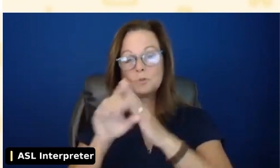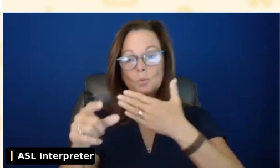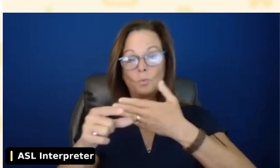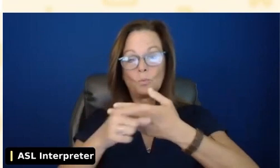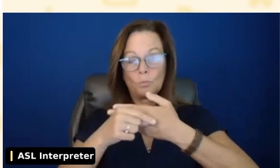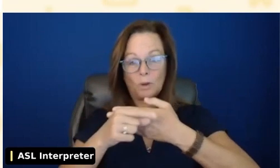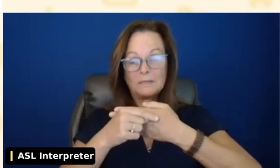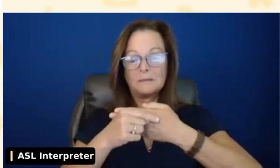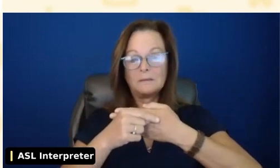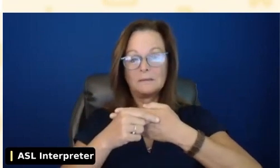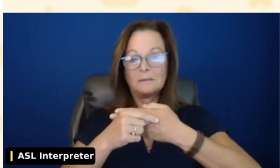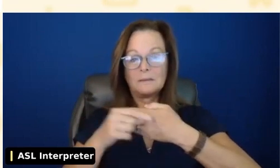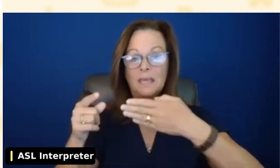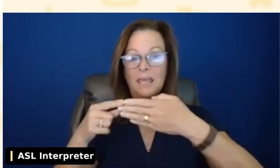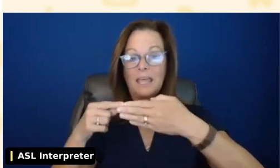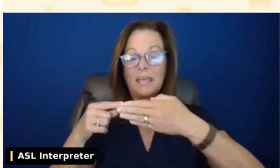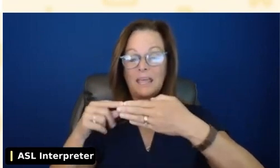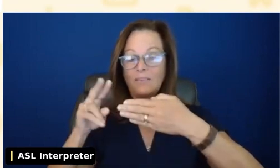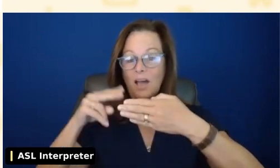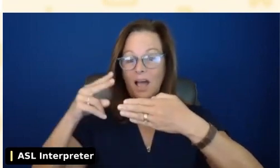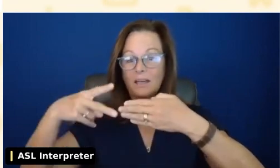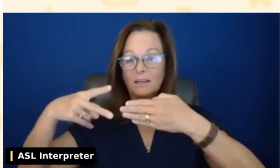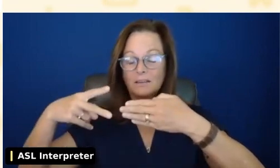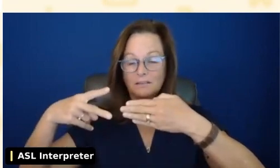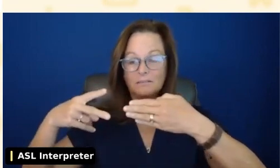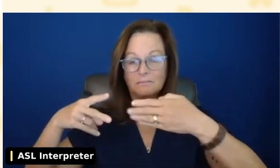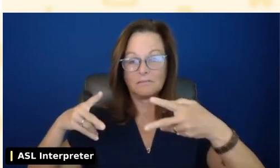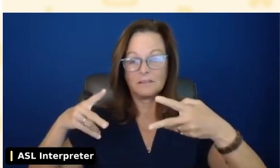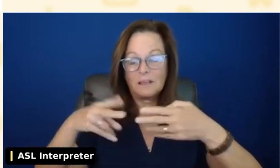Sé que suena como algo menor,